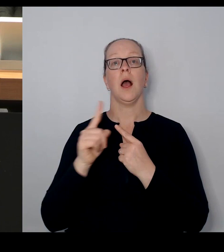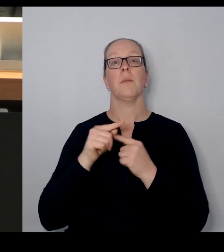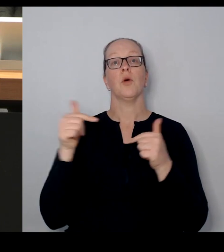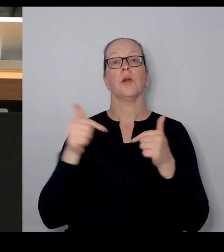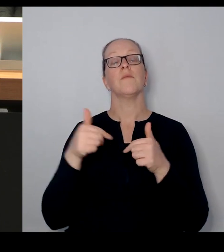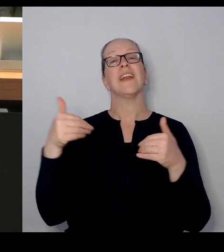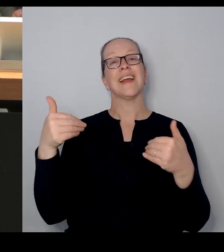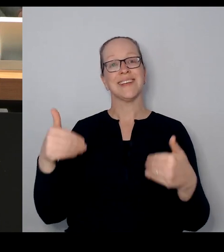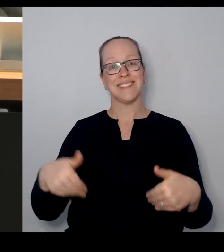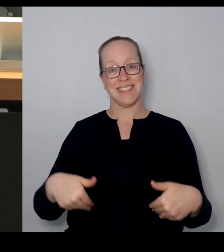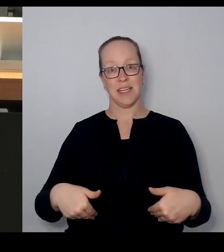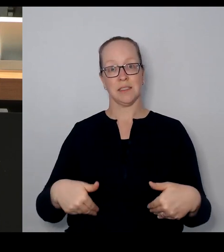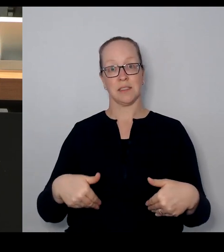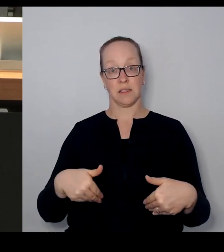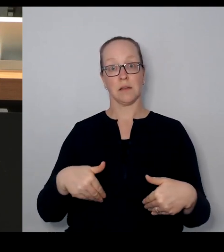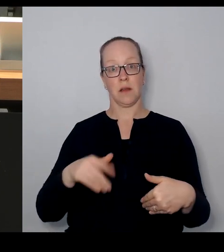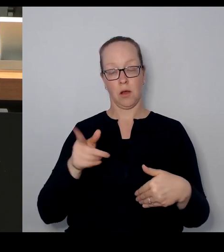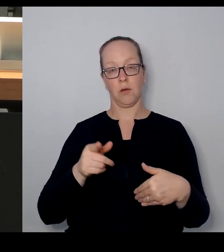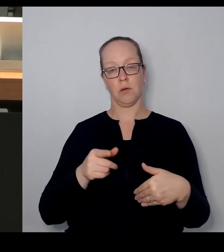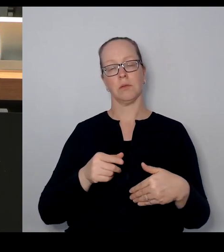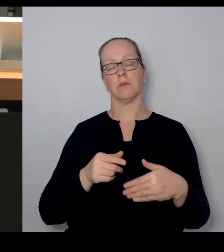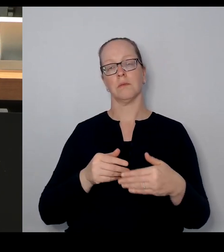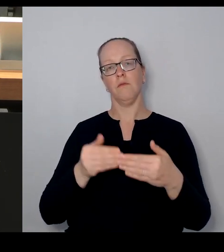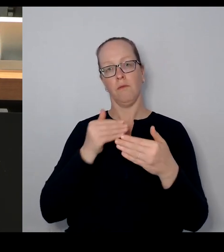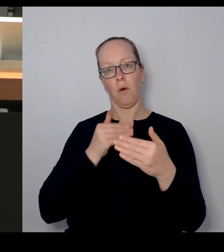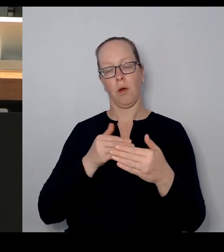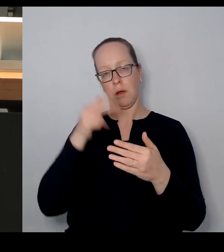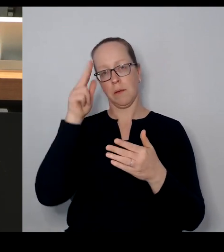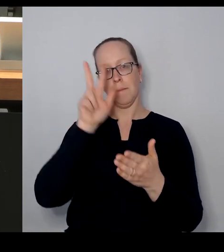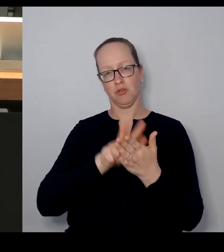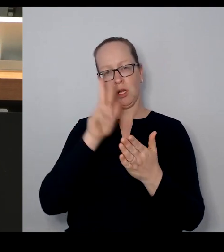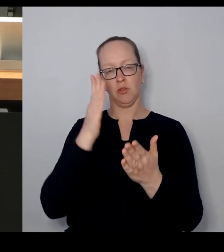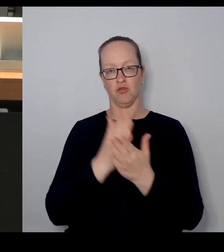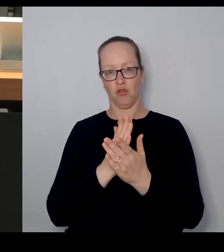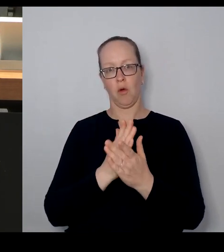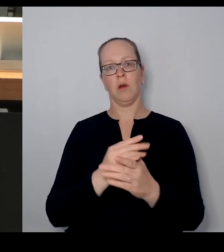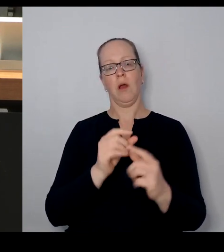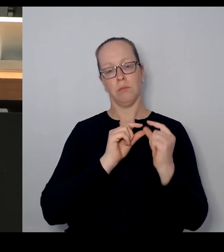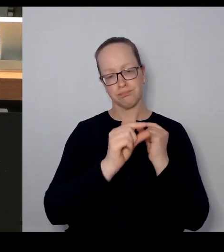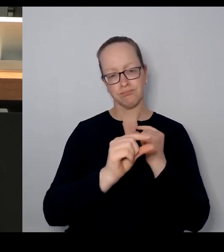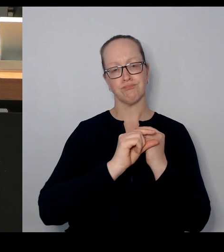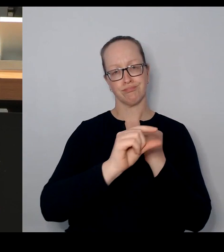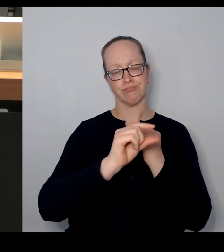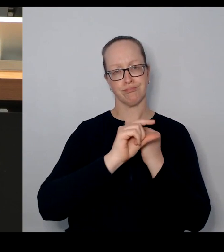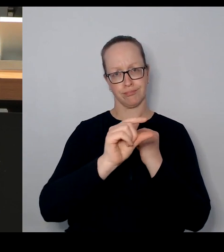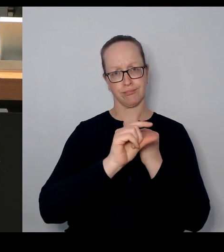warten muss, bis ein Bescheid endlich da ist. Also Sie sehen klare Forderungen, die dazu führen